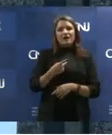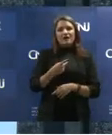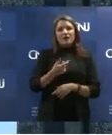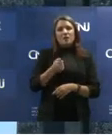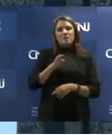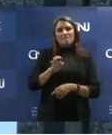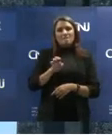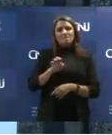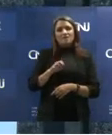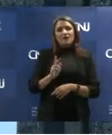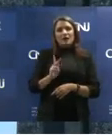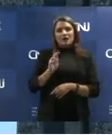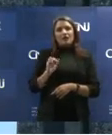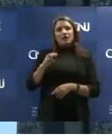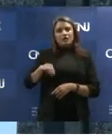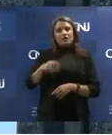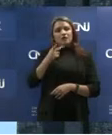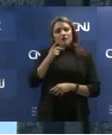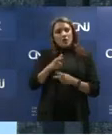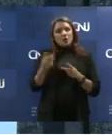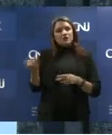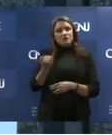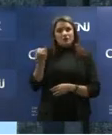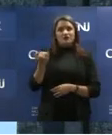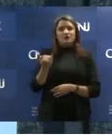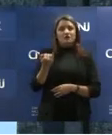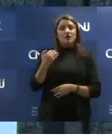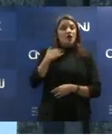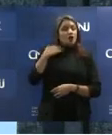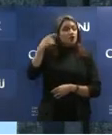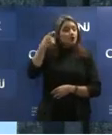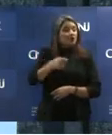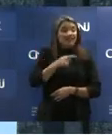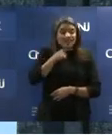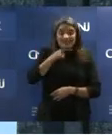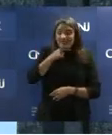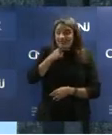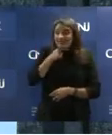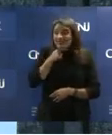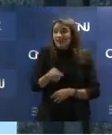Nenhum juiz, nenhum juiz de carreira salvo agora na era digital,